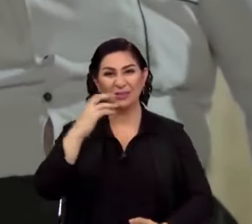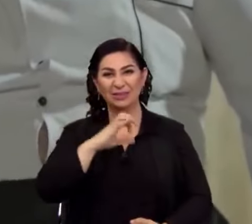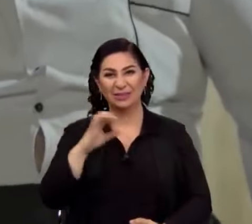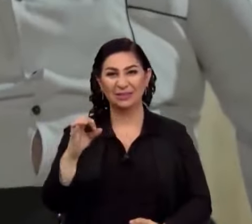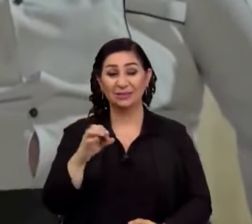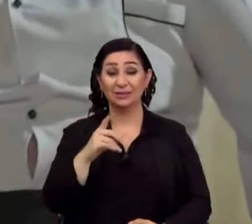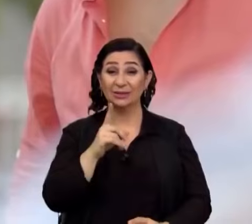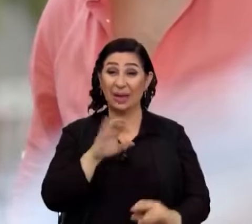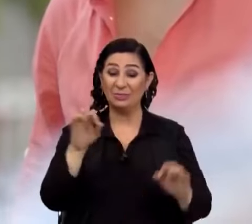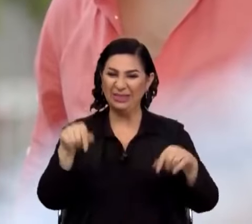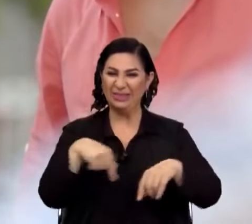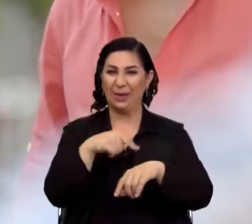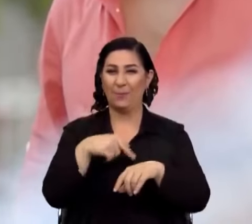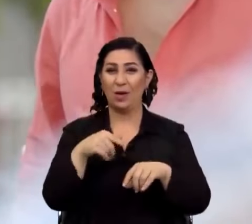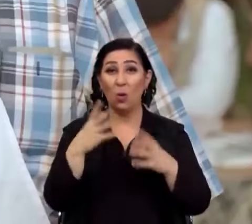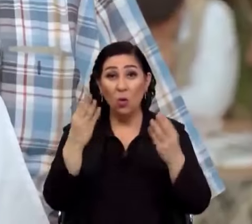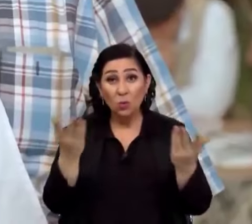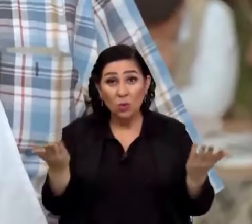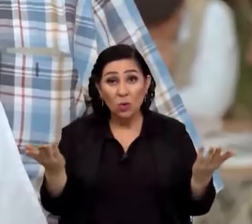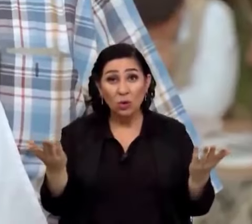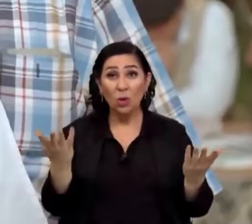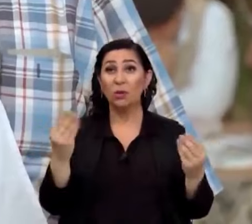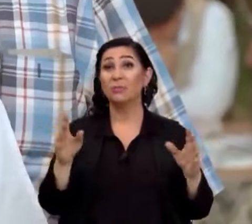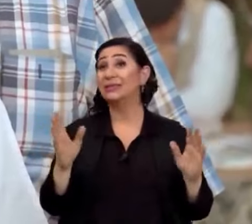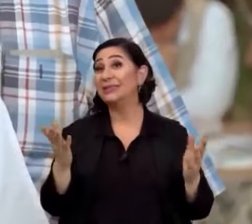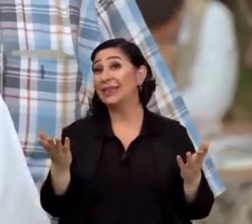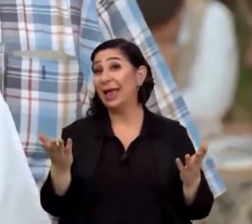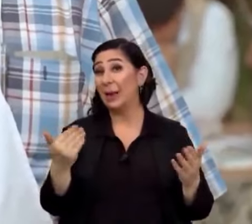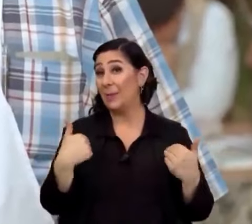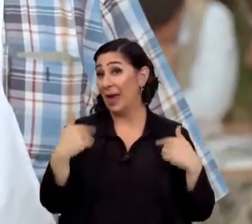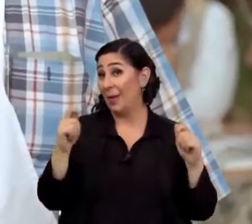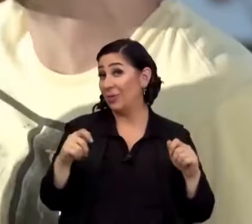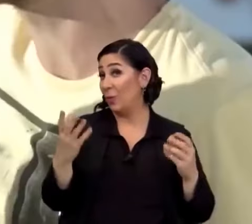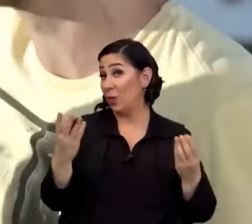tam sırası Olur mu öle şey ya Niye olmasın Ben yaptım oldu arabada cesette